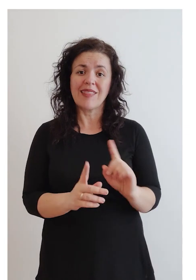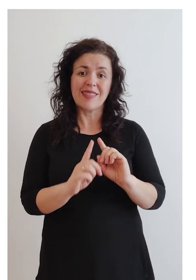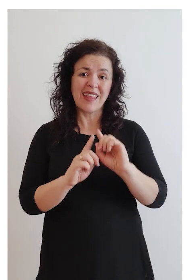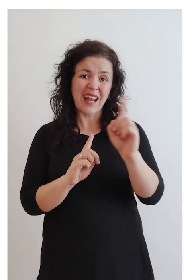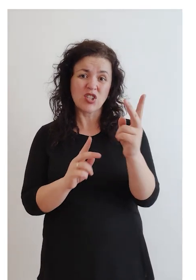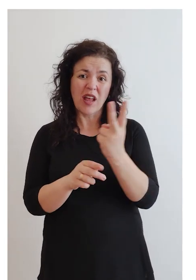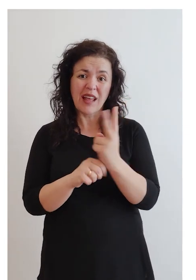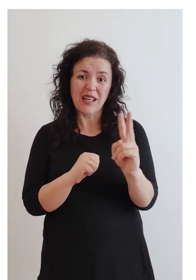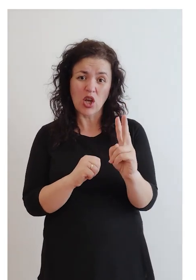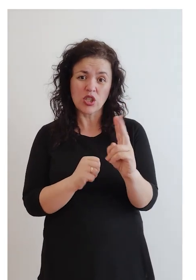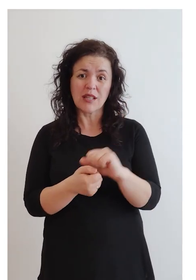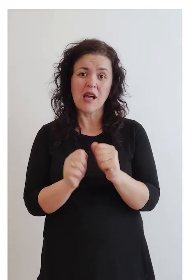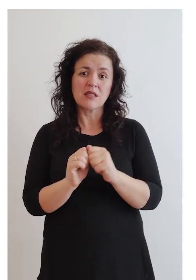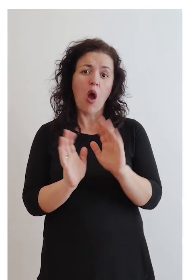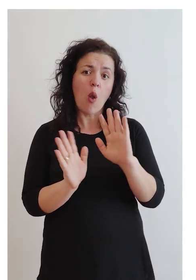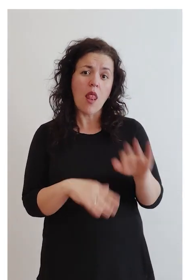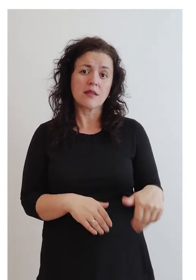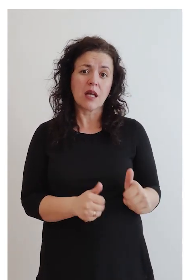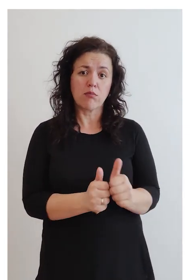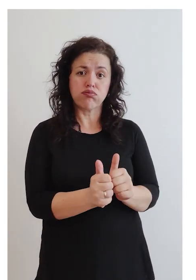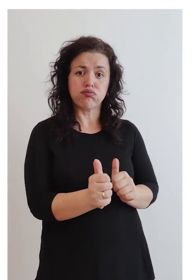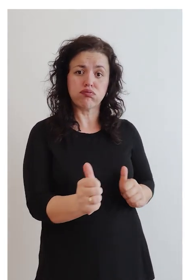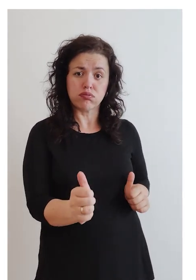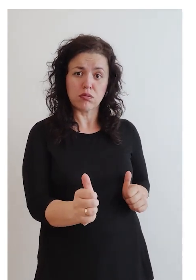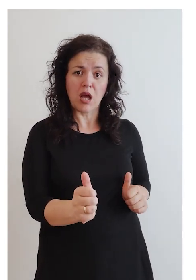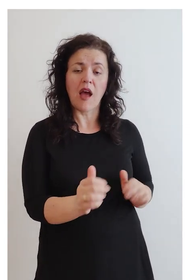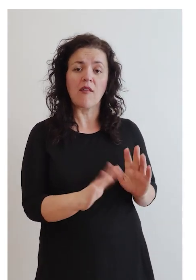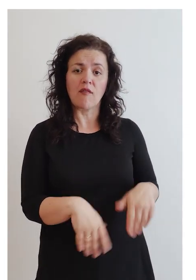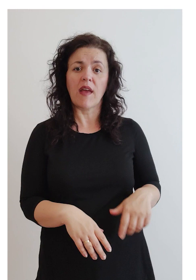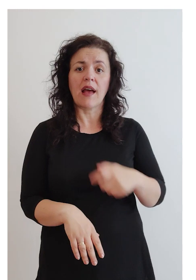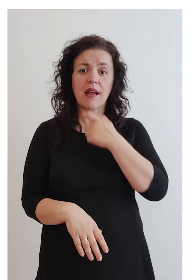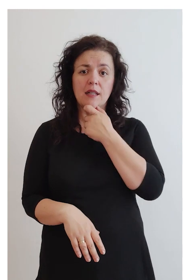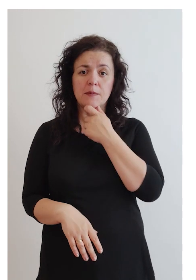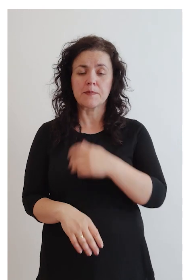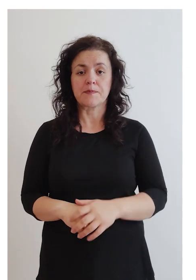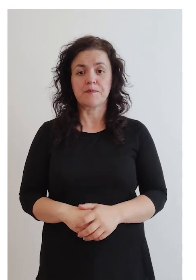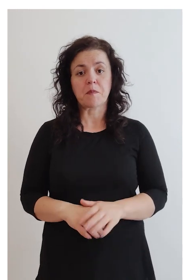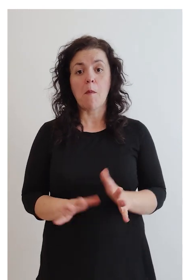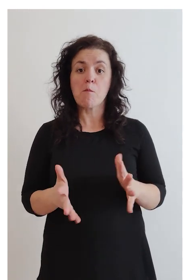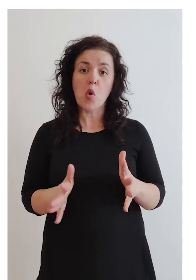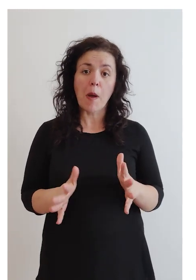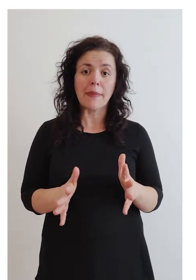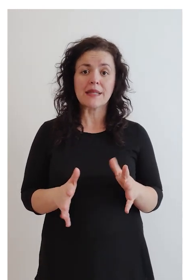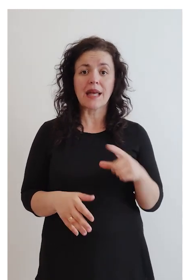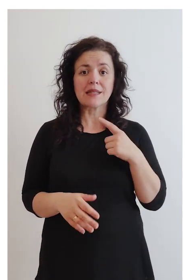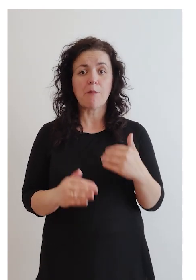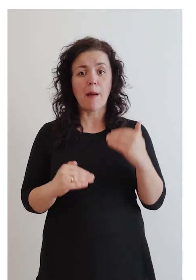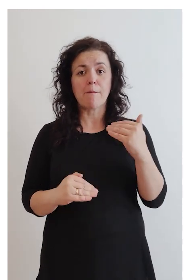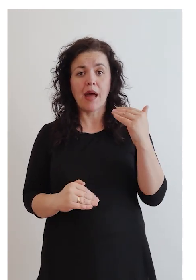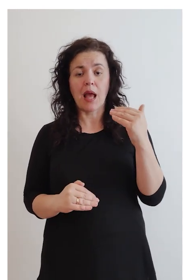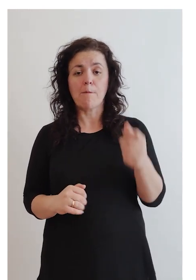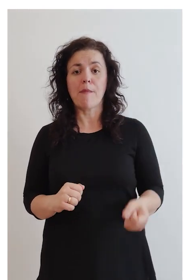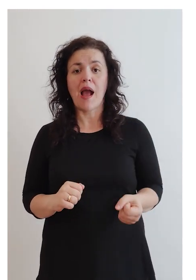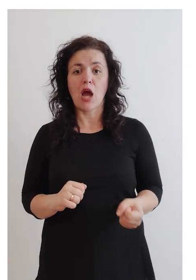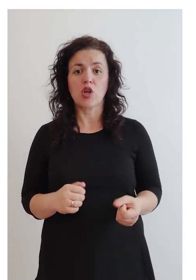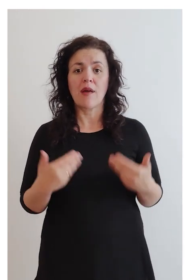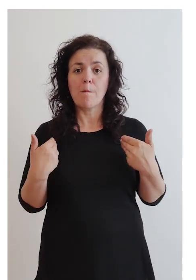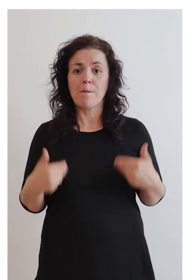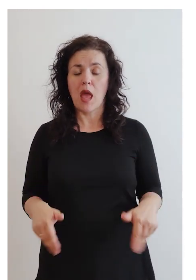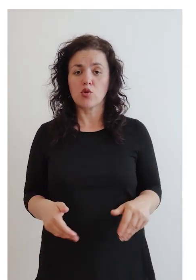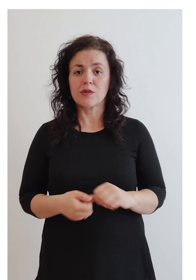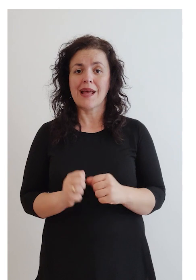Probabilitatea este mai mare ca bagajele să fie pierdute sau direcționate greșit atunci când călătoria are mai multe etape